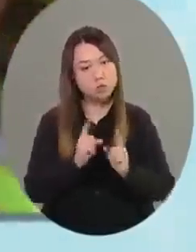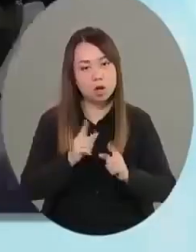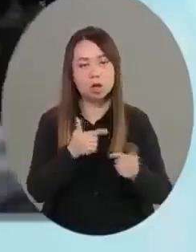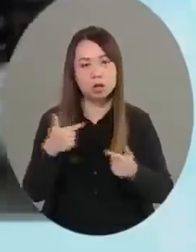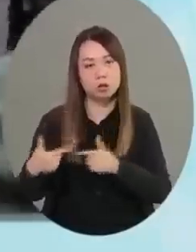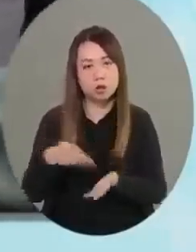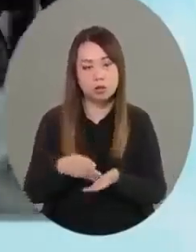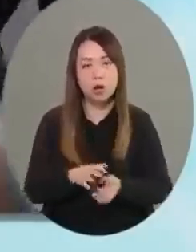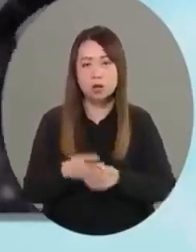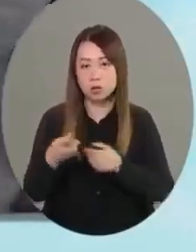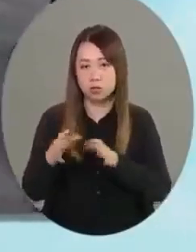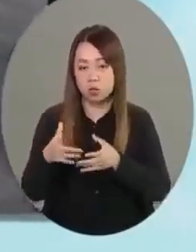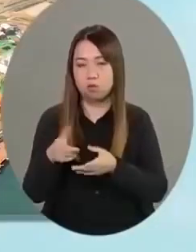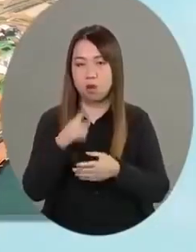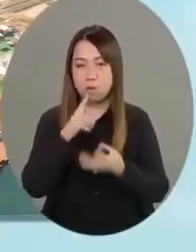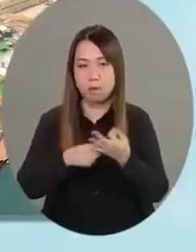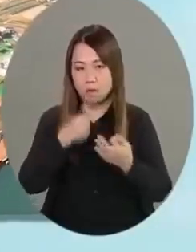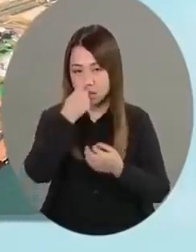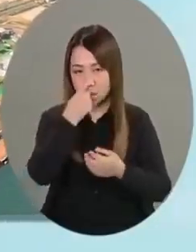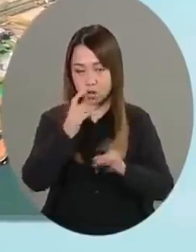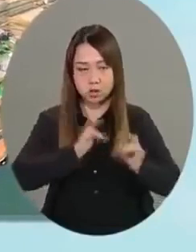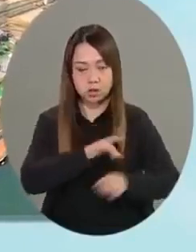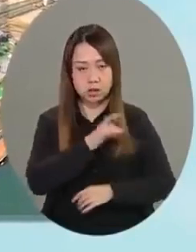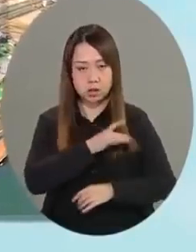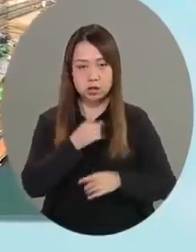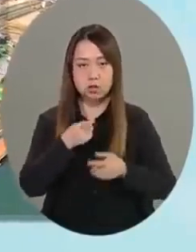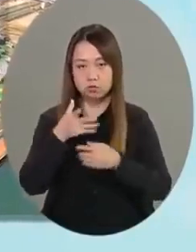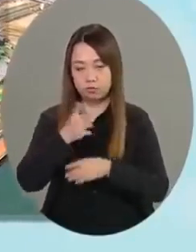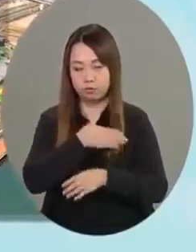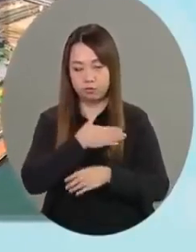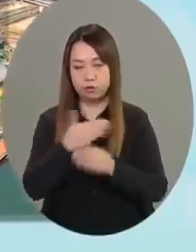小组成员英国基尔大学自然科学研究院院长斯托特说